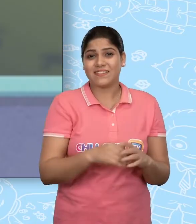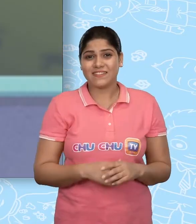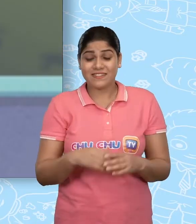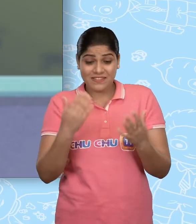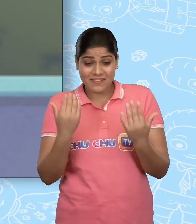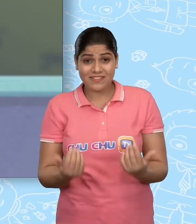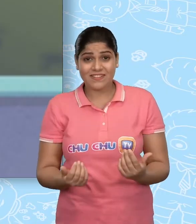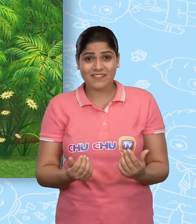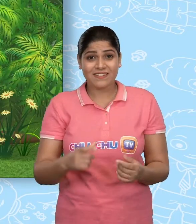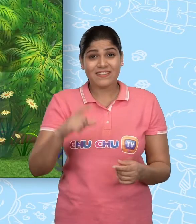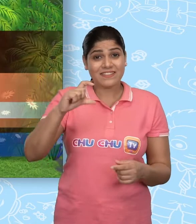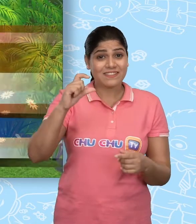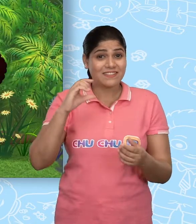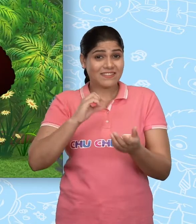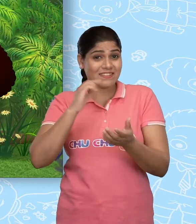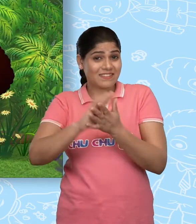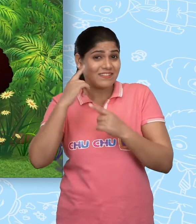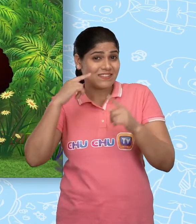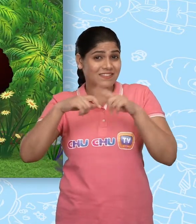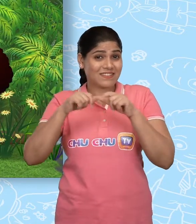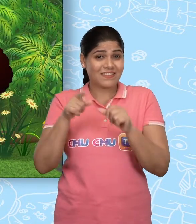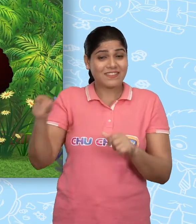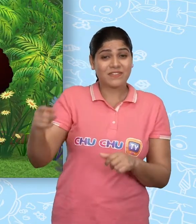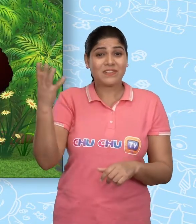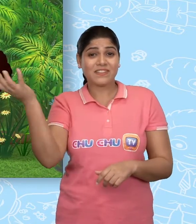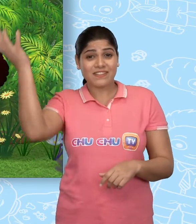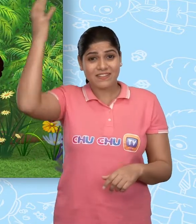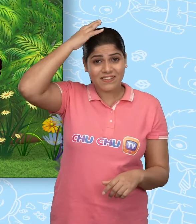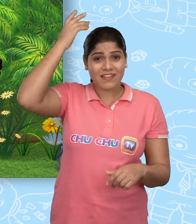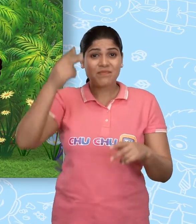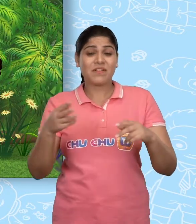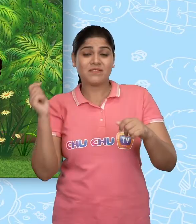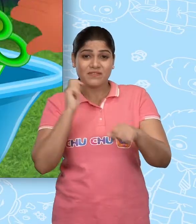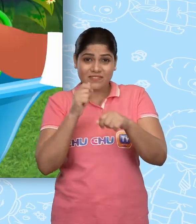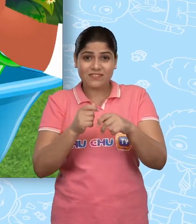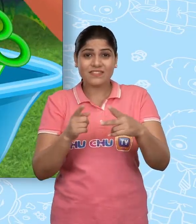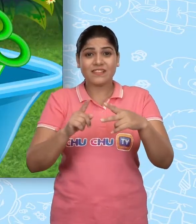और इस बार Chika को एक टोपी और औज़ार भी मिले